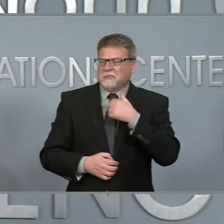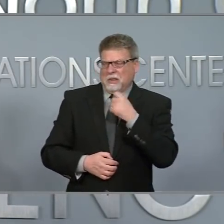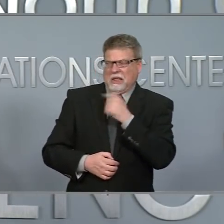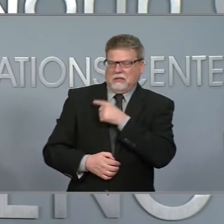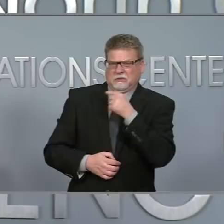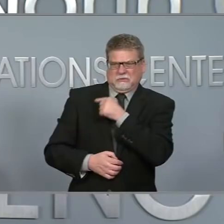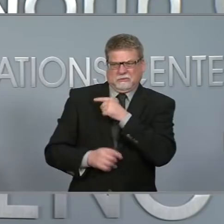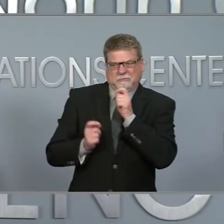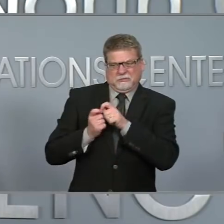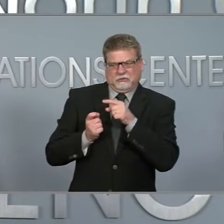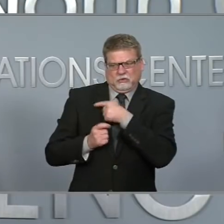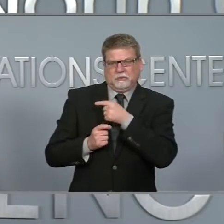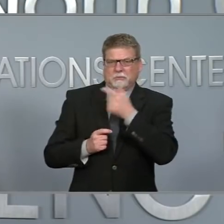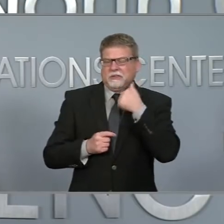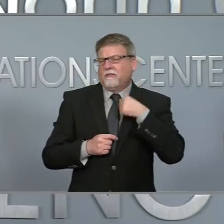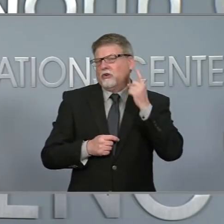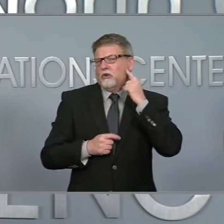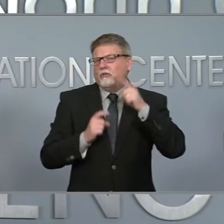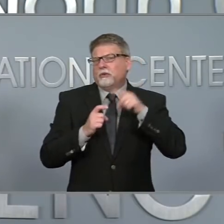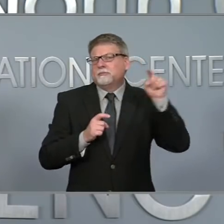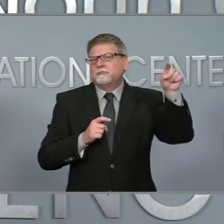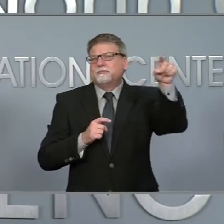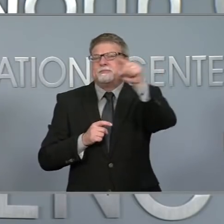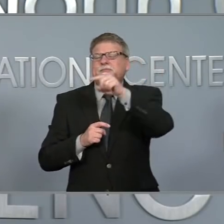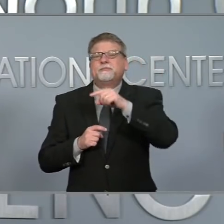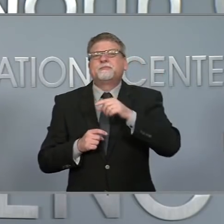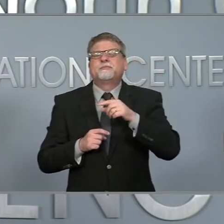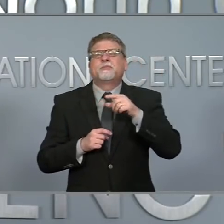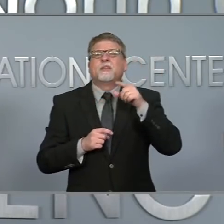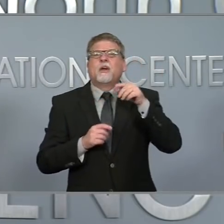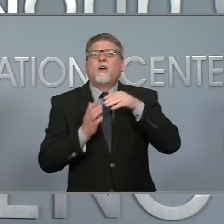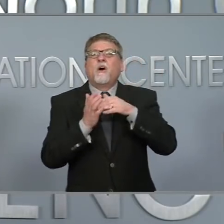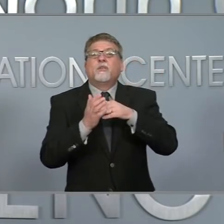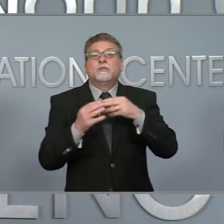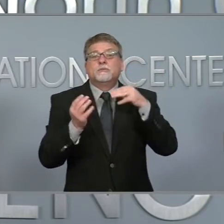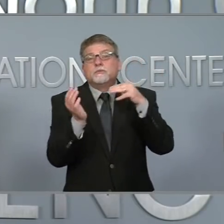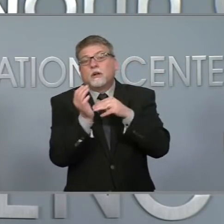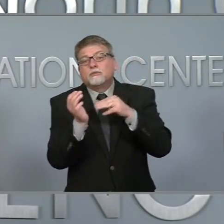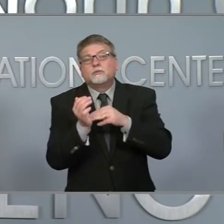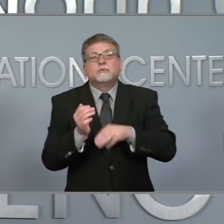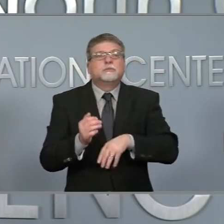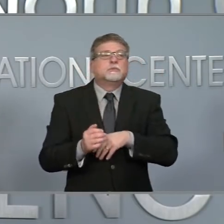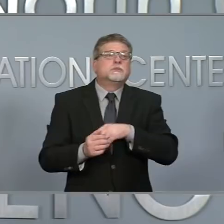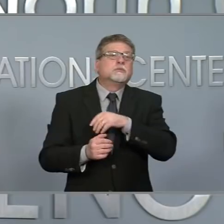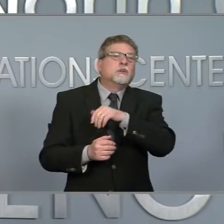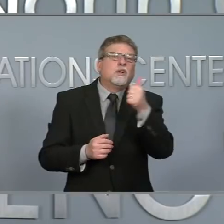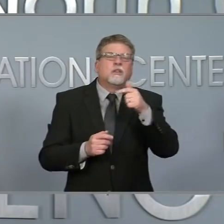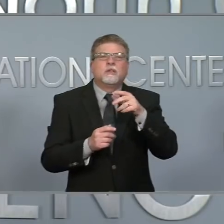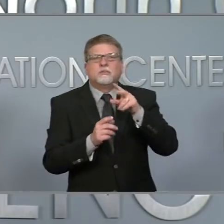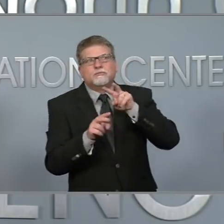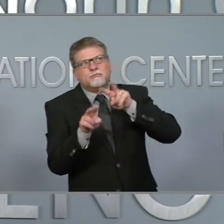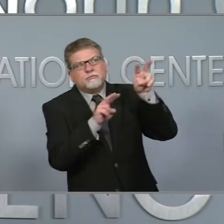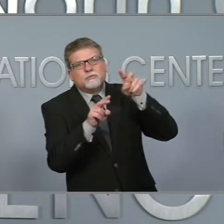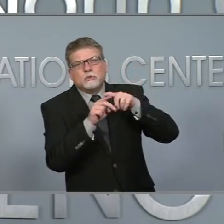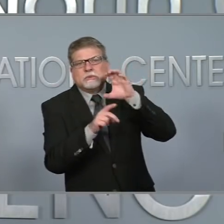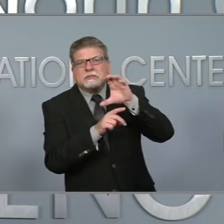y se motive que y y ya no usen